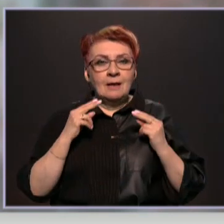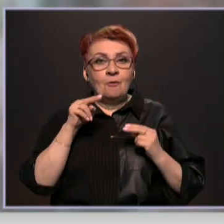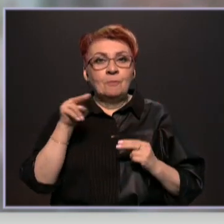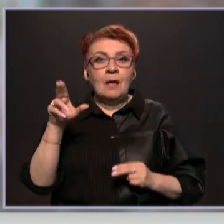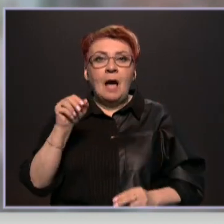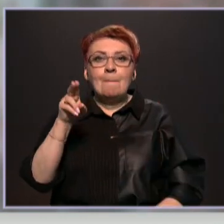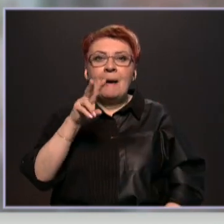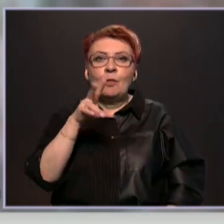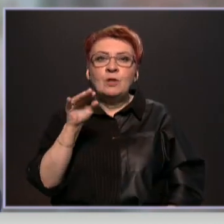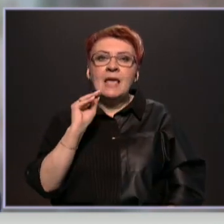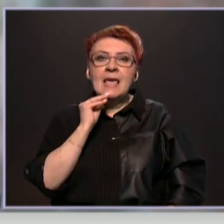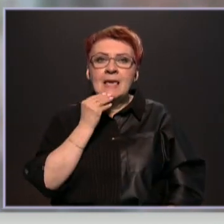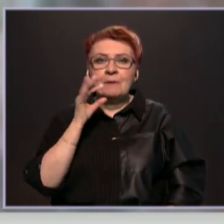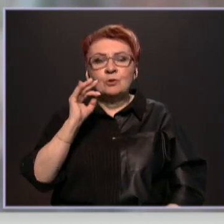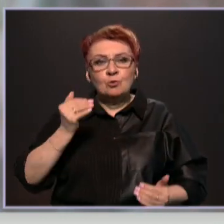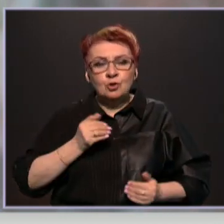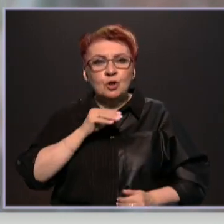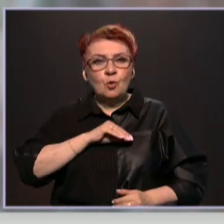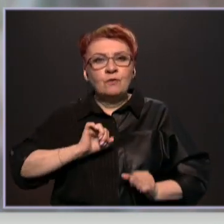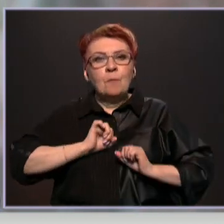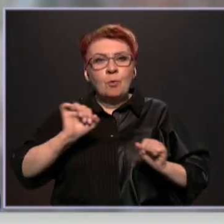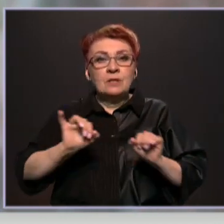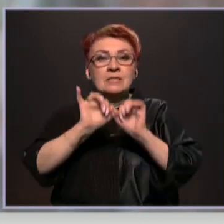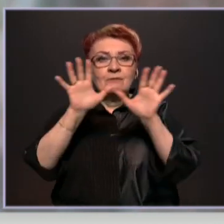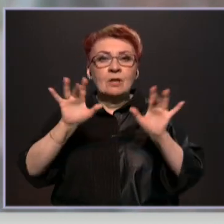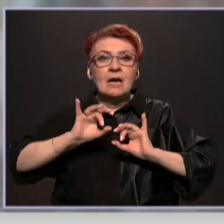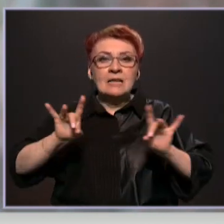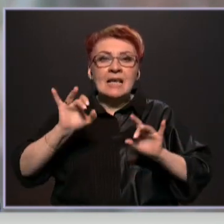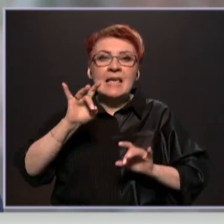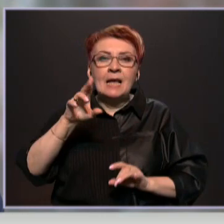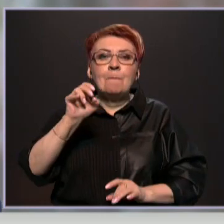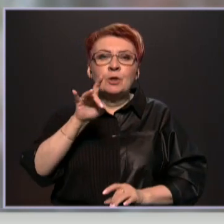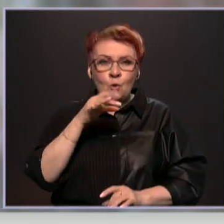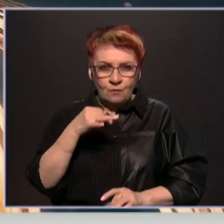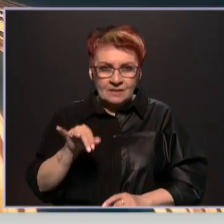аполлоний египетский а жизни духовном подвиге Святого расскажет Игорь Петровский [музыка]